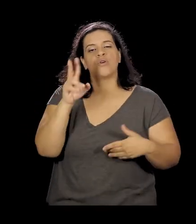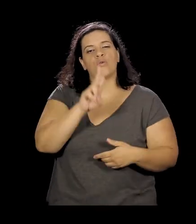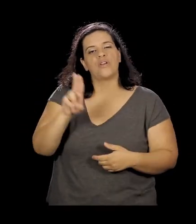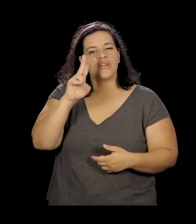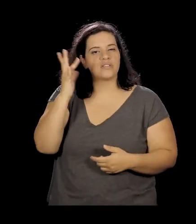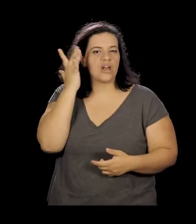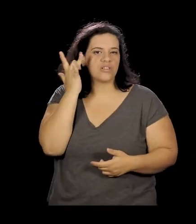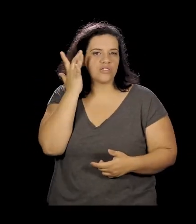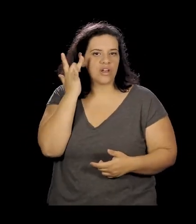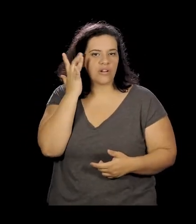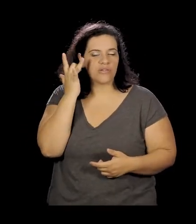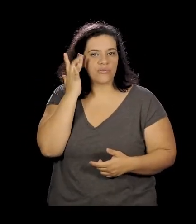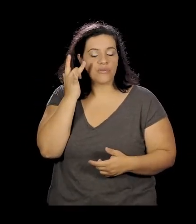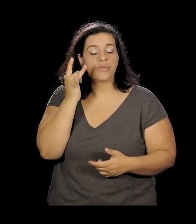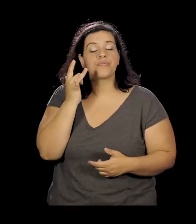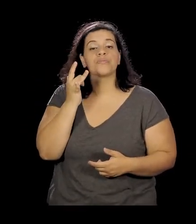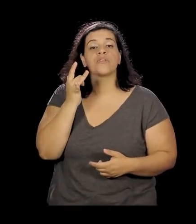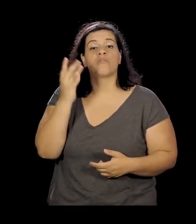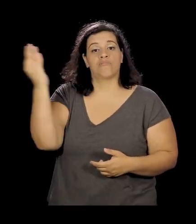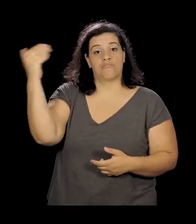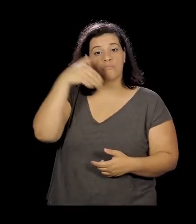Viemos no ano de 1995.